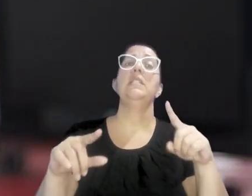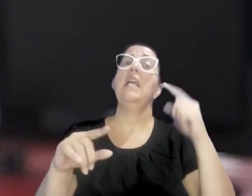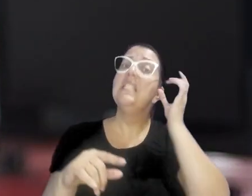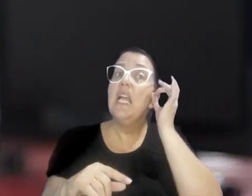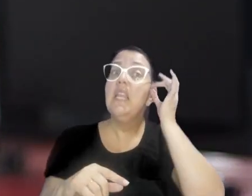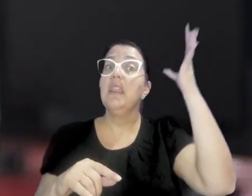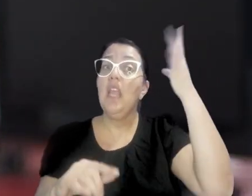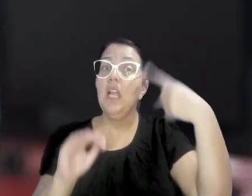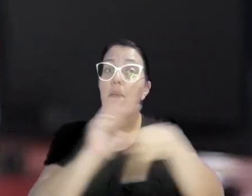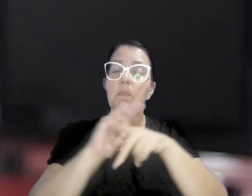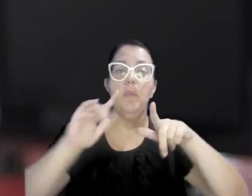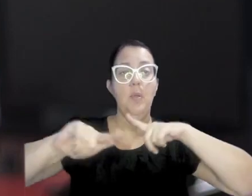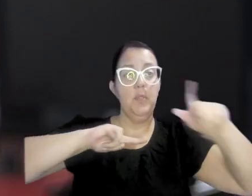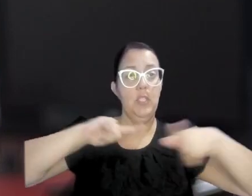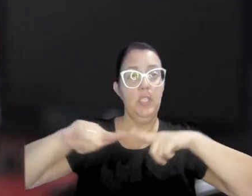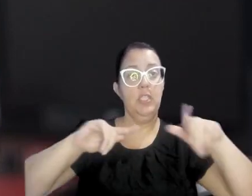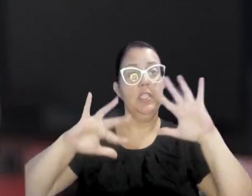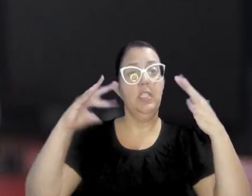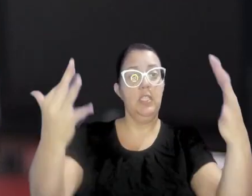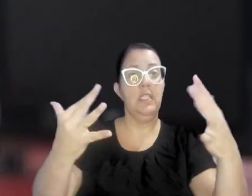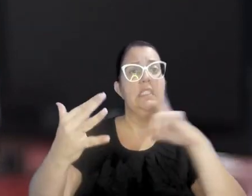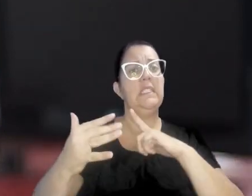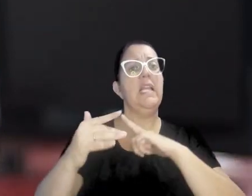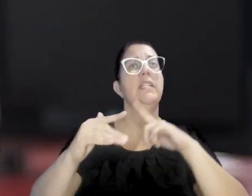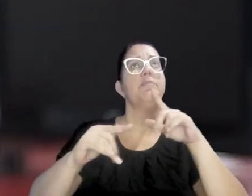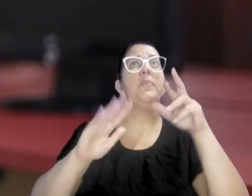ela sempre é carregada de valores e de assimetrias.